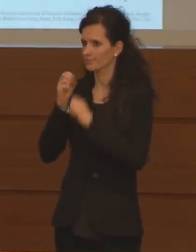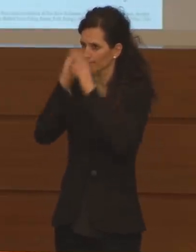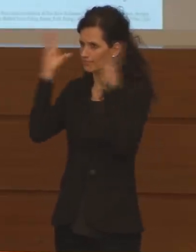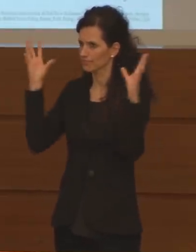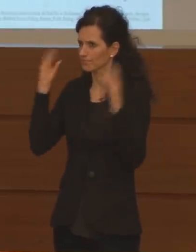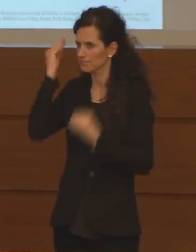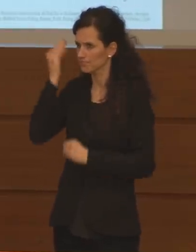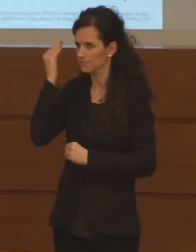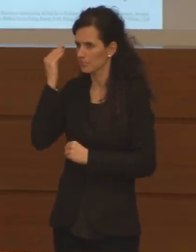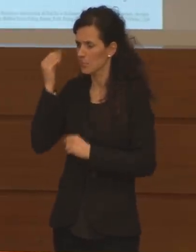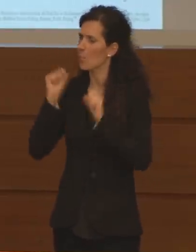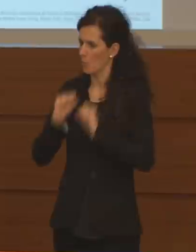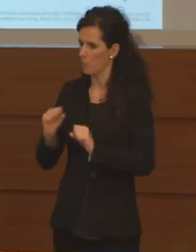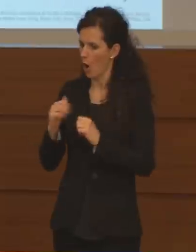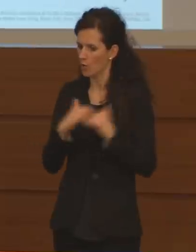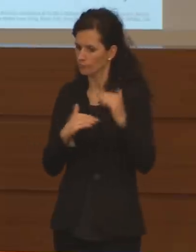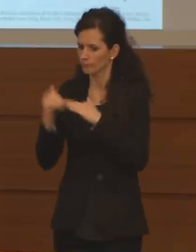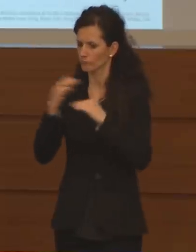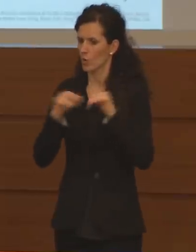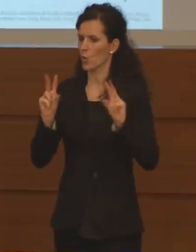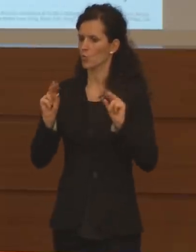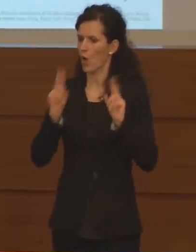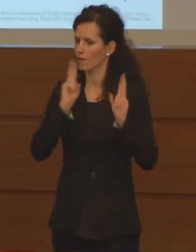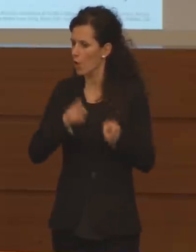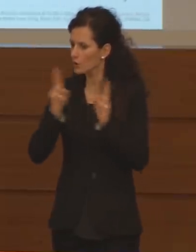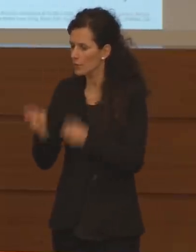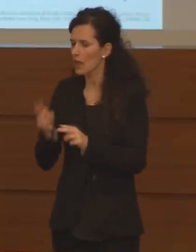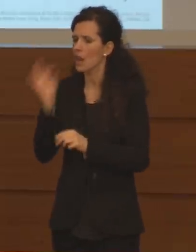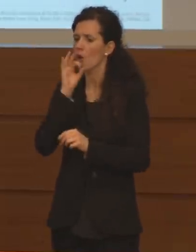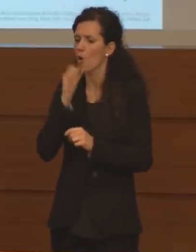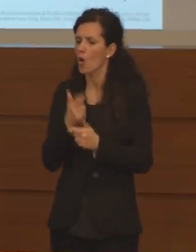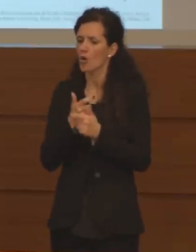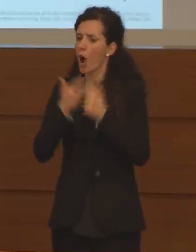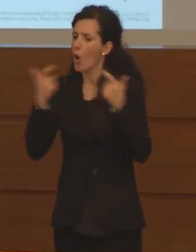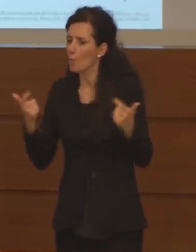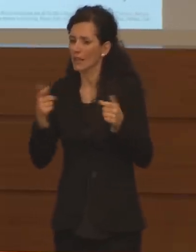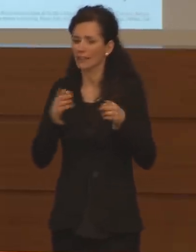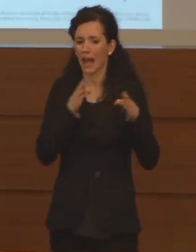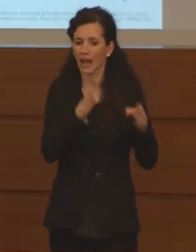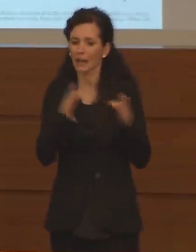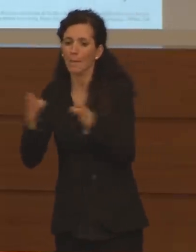costruire nuovi ospedali o aumentare i reparti di terapia intensiva?